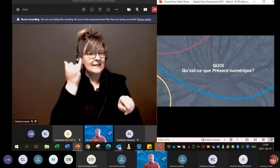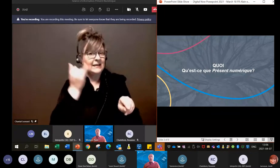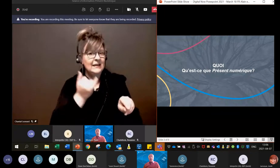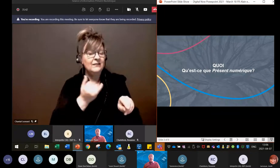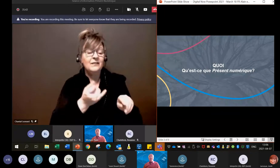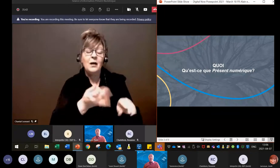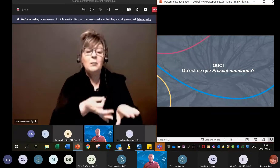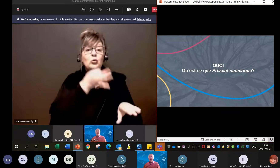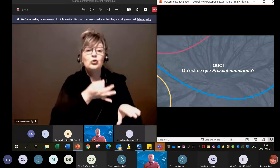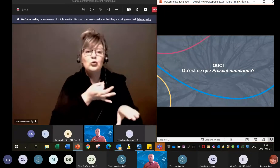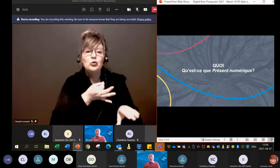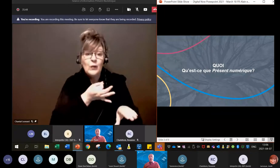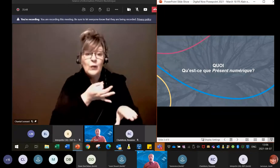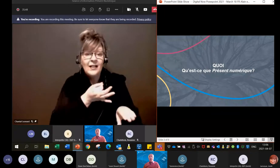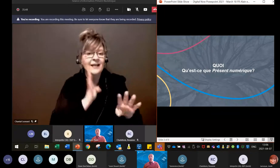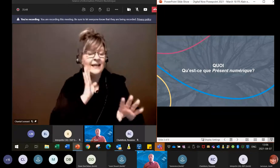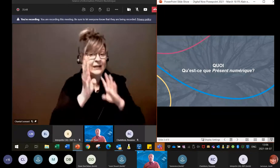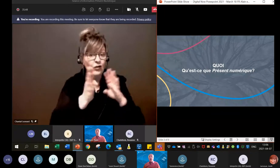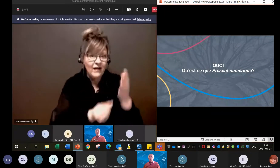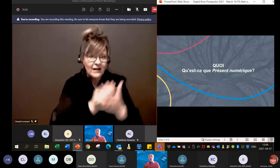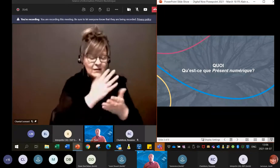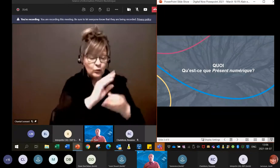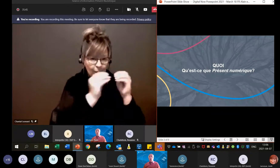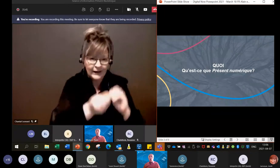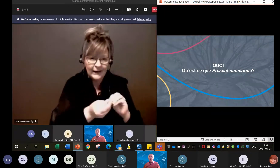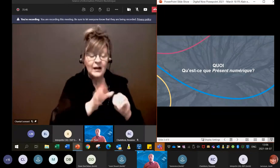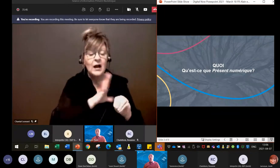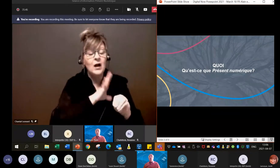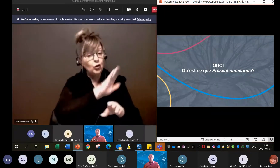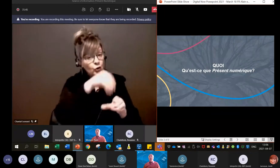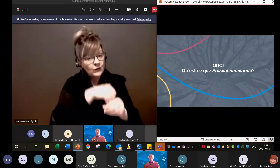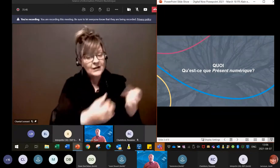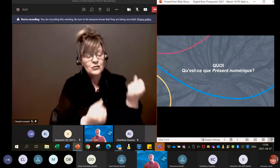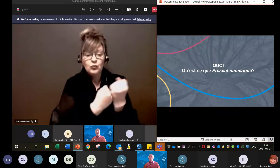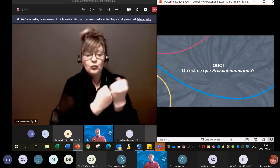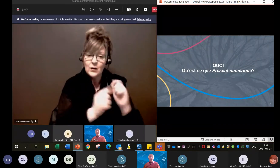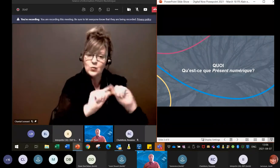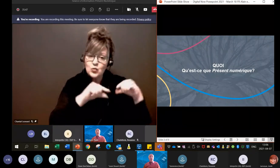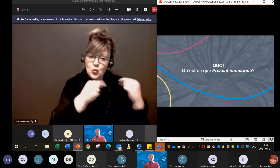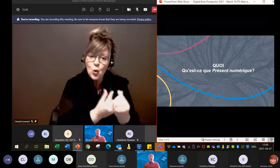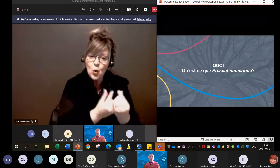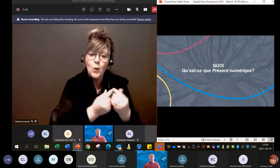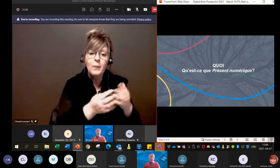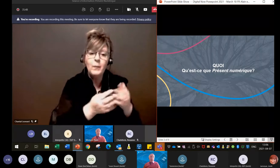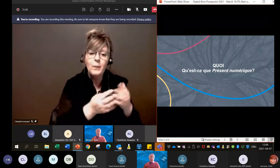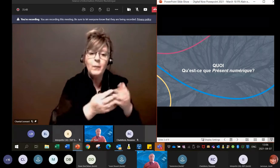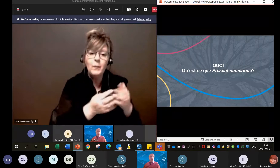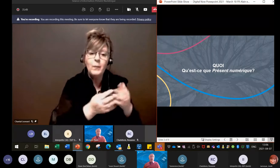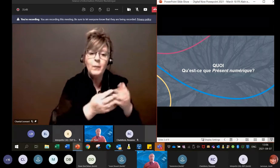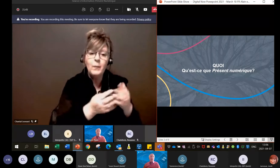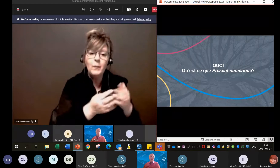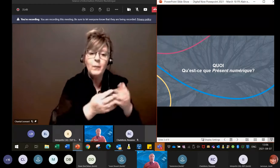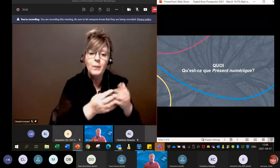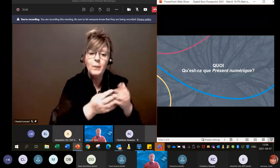numérique. Cette initiative offre des subventions aux groupes, aux collectifs et aux